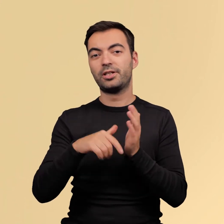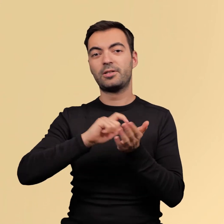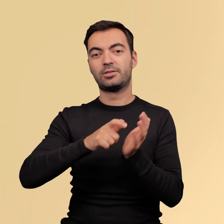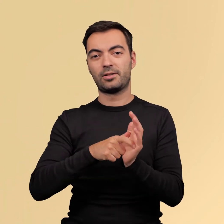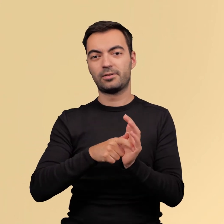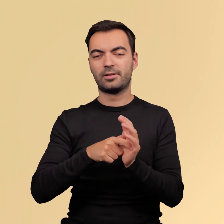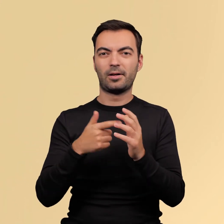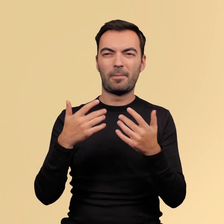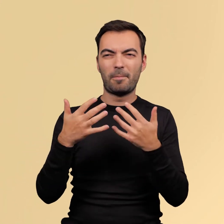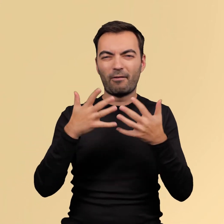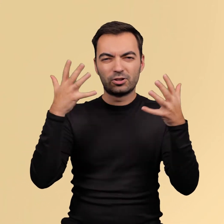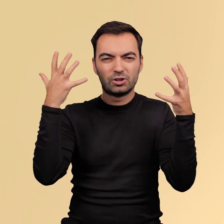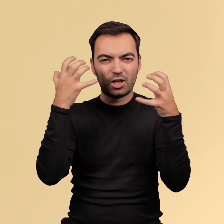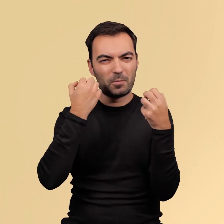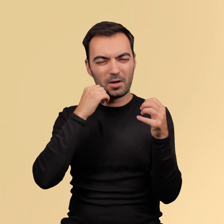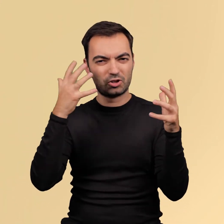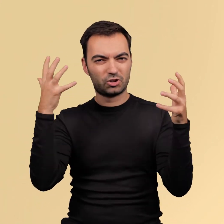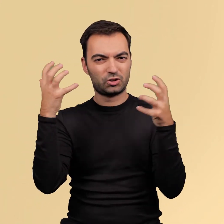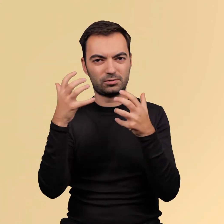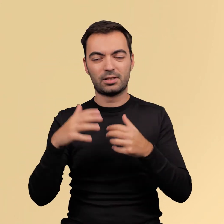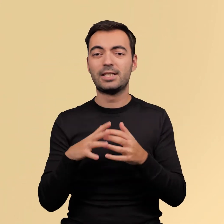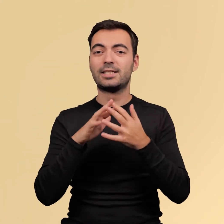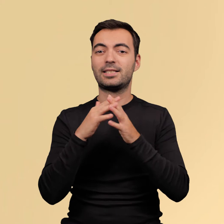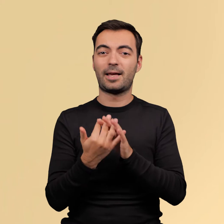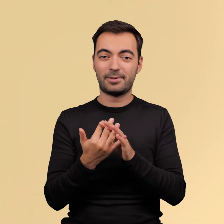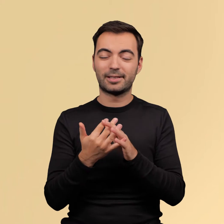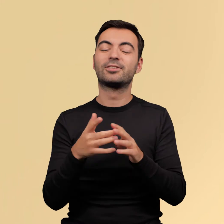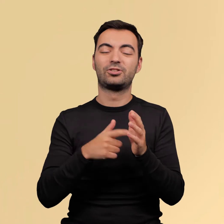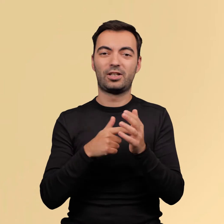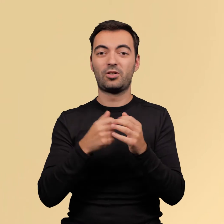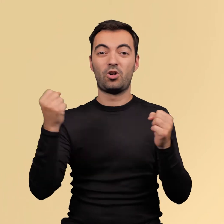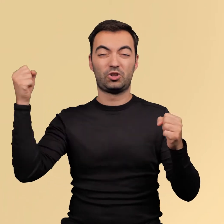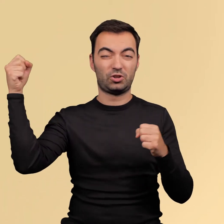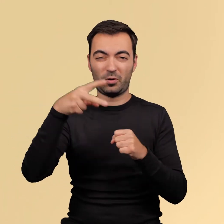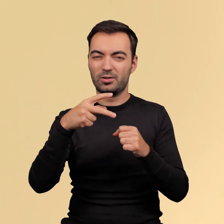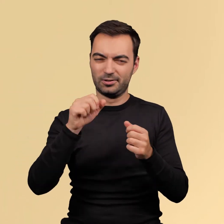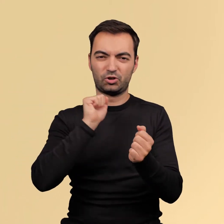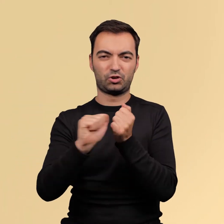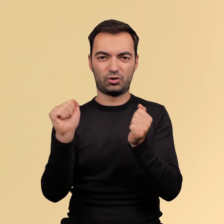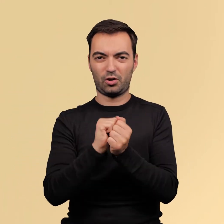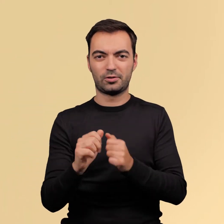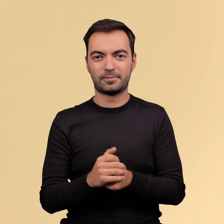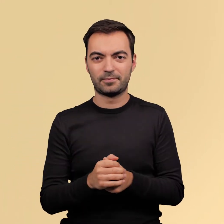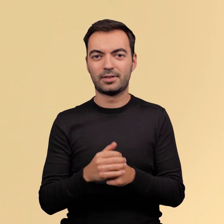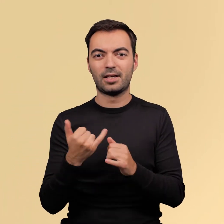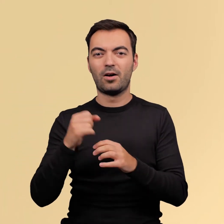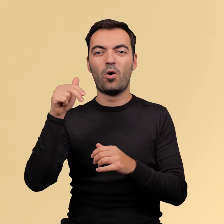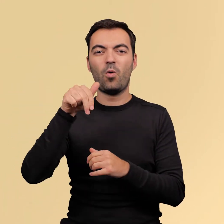To dlatego w niektórych salach panuje półmrok. Zabytkom szkodzi zbyt mocne światło,